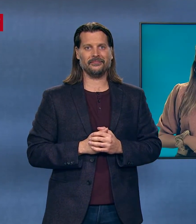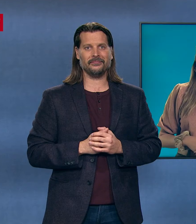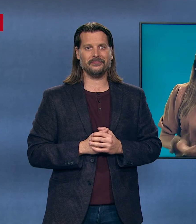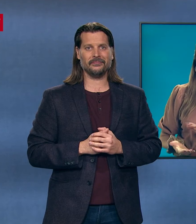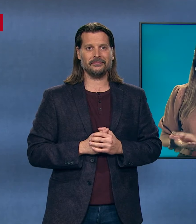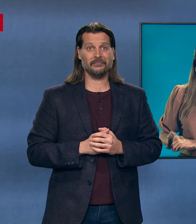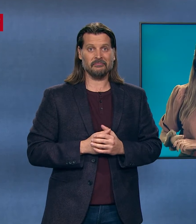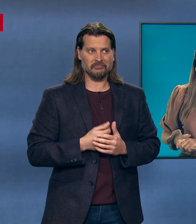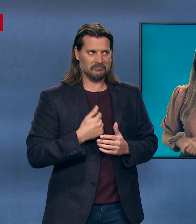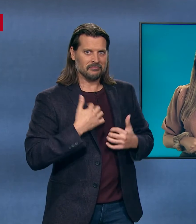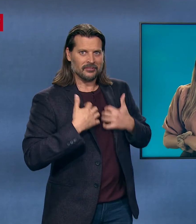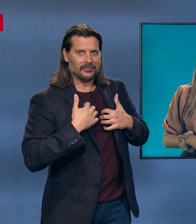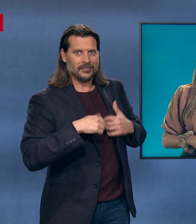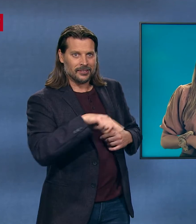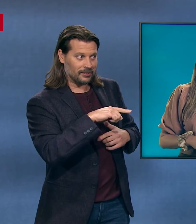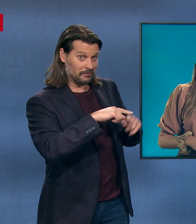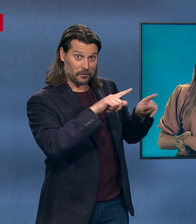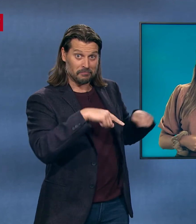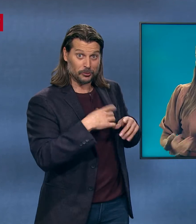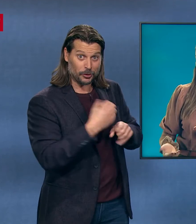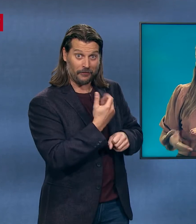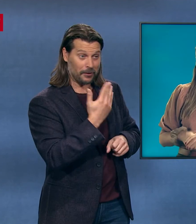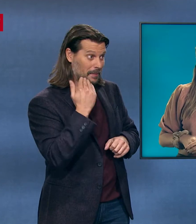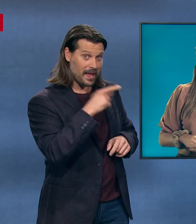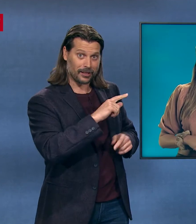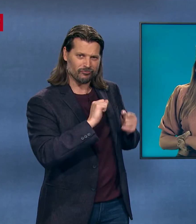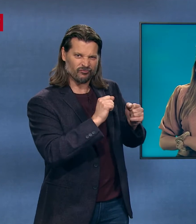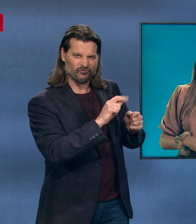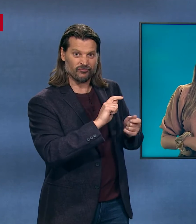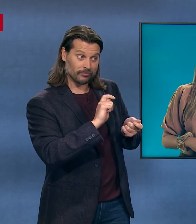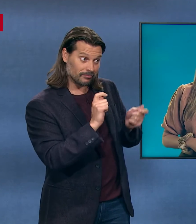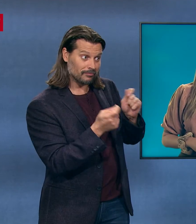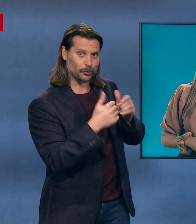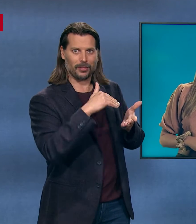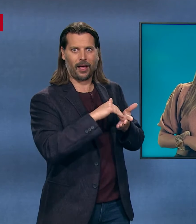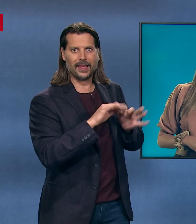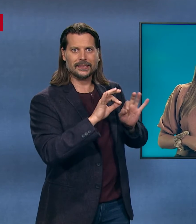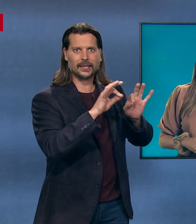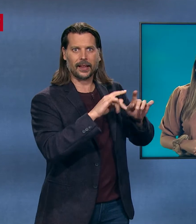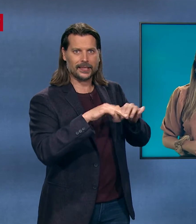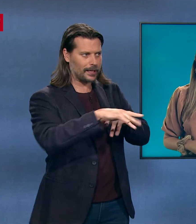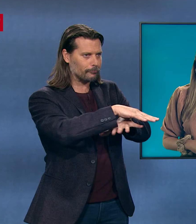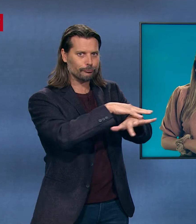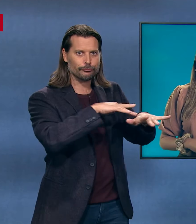Ich bin gespannt, ob schon bald Insekten und andere Tiere im Quartier dieser fünf Freundinnen herumkrabbeln.